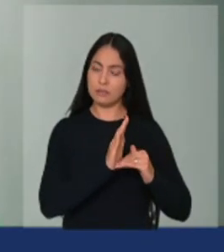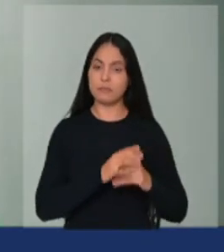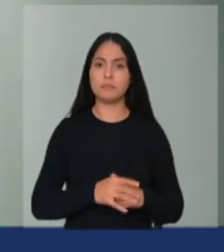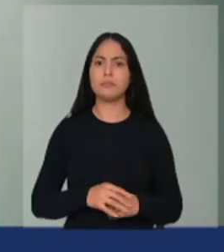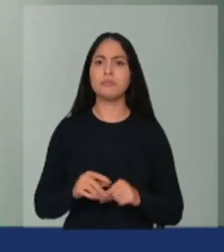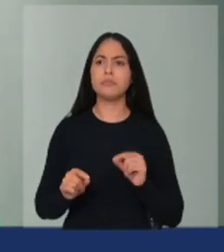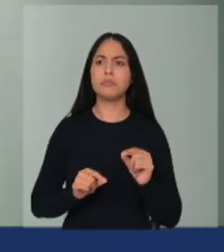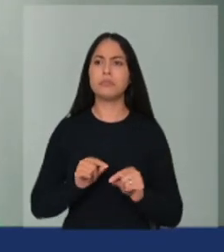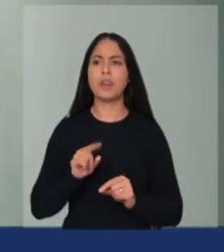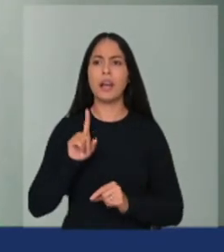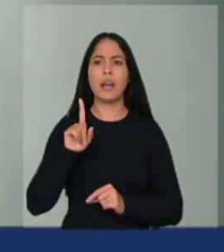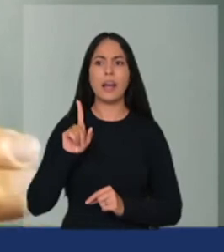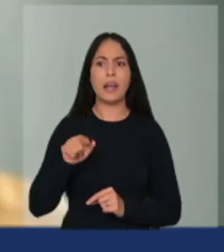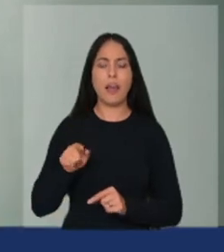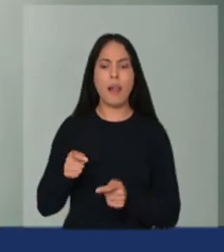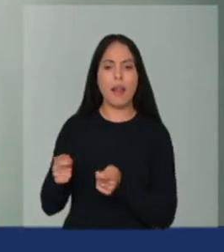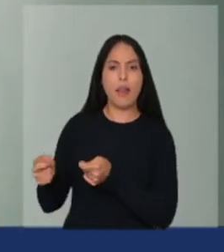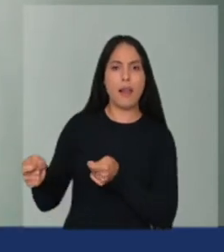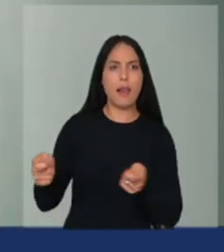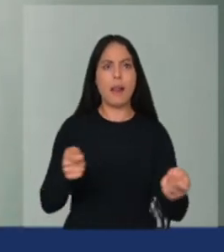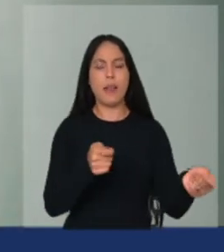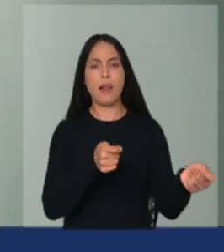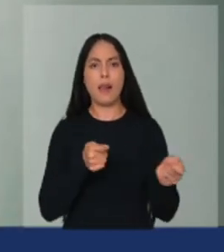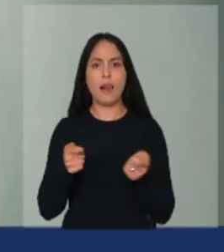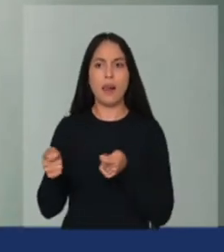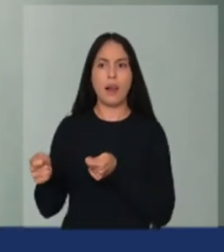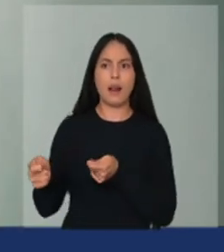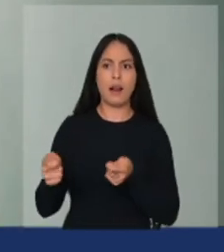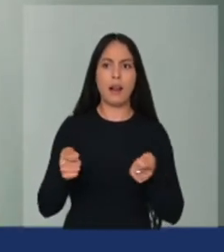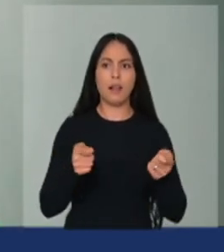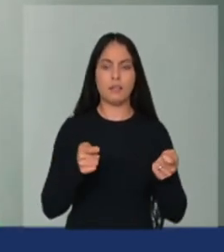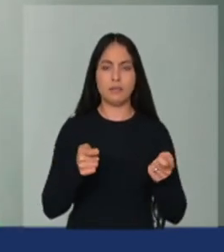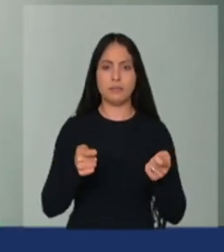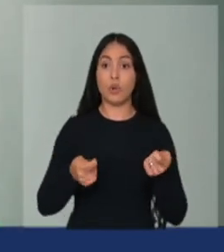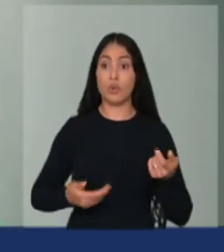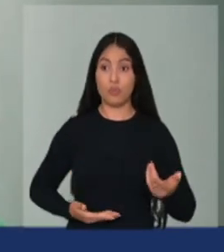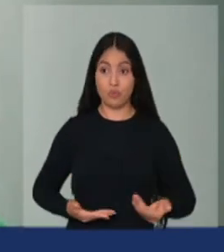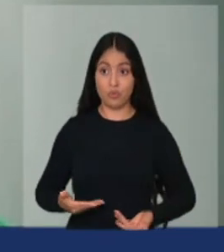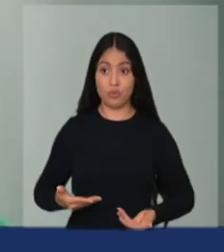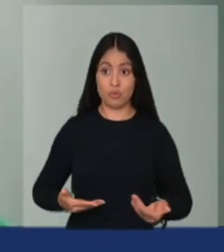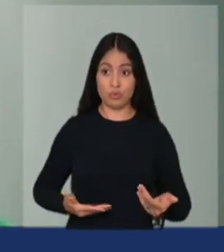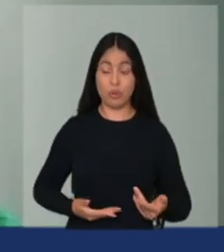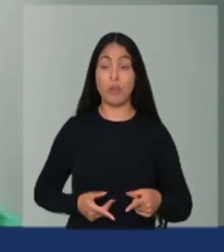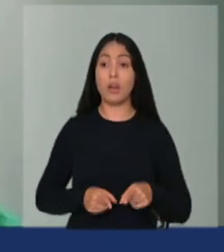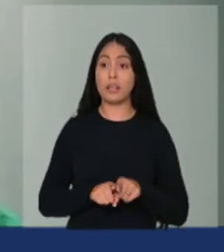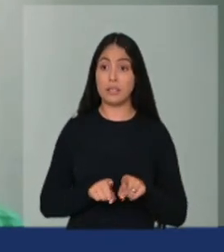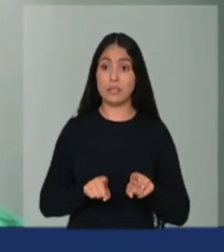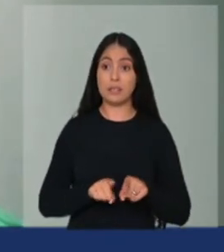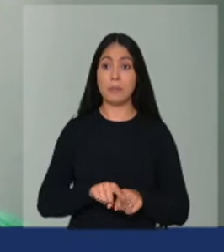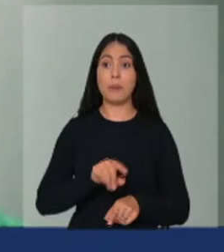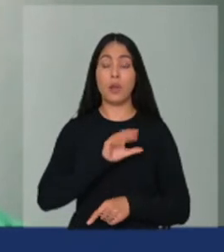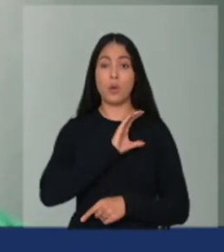MODERNIZARAM AS RELAÇÕES NO MUNDO DO TRABALHO, RETIRANDO BENEFÍCIOS, RETIRANDO RENDA DO MUNDO DO TRABALHO, COM UM